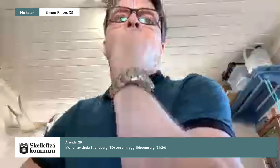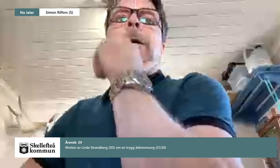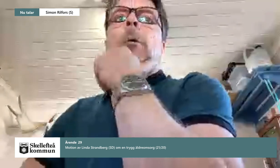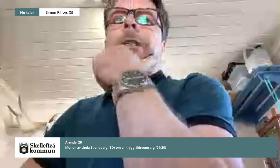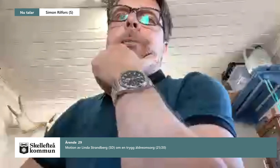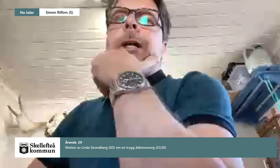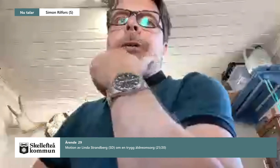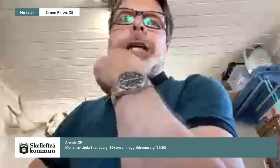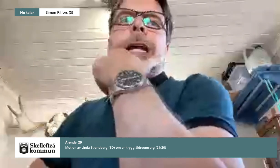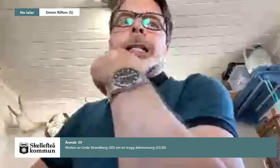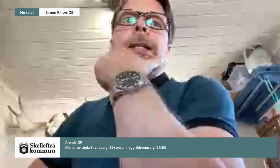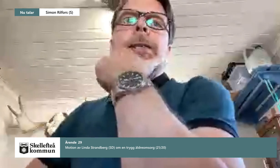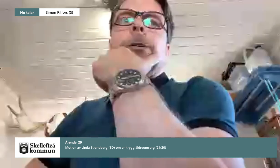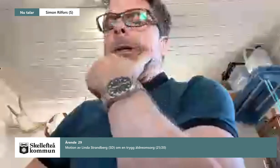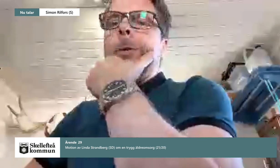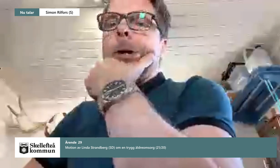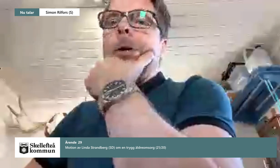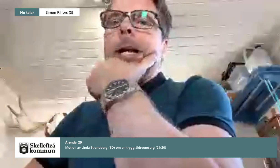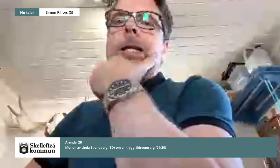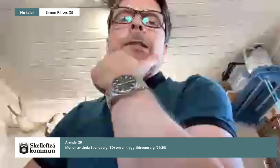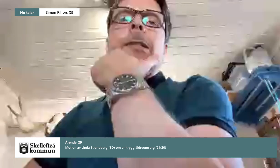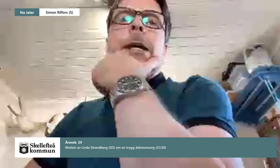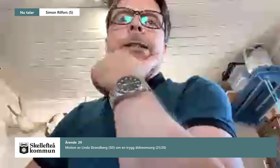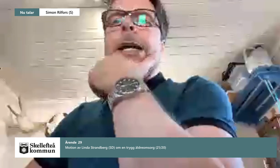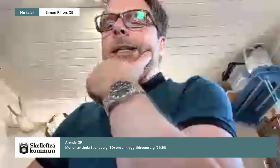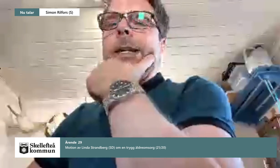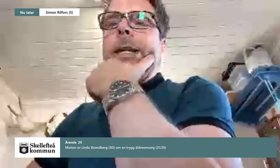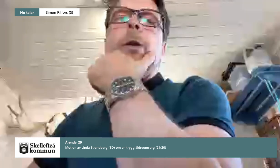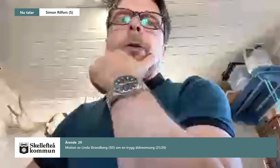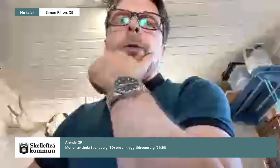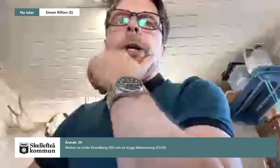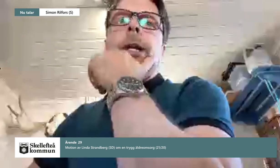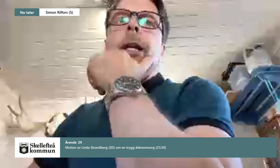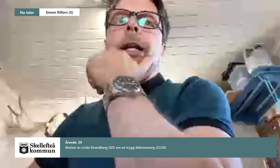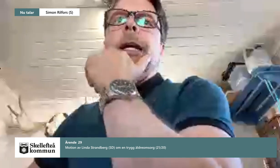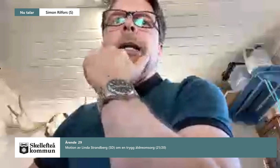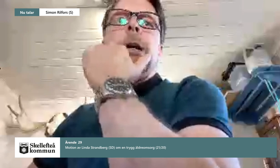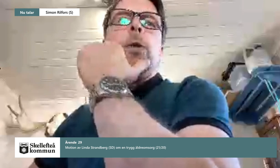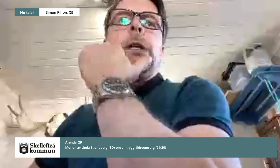Om man ska börja dra gränser Vad ska man då dra gränsen När är det snatteri i tonåren eller ringa